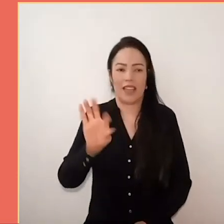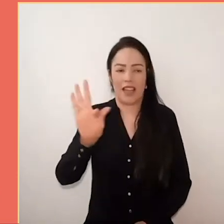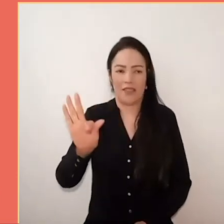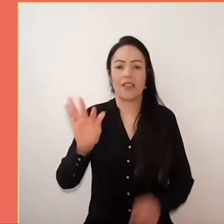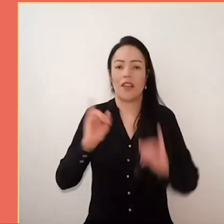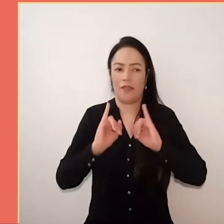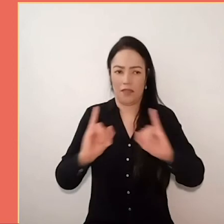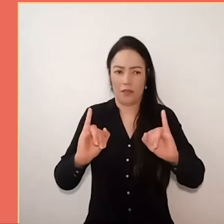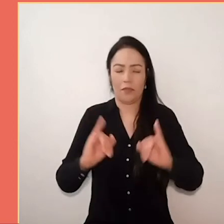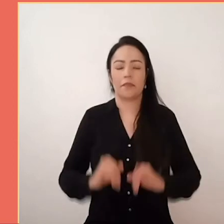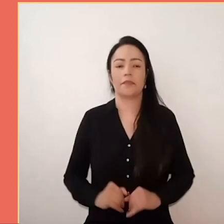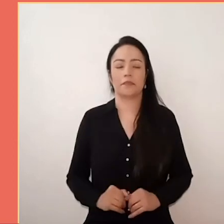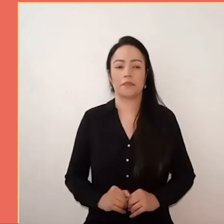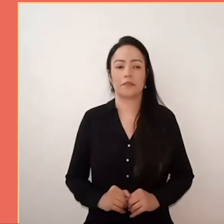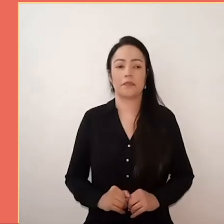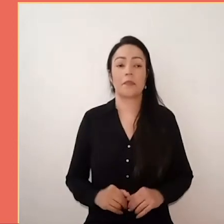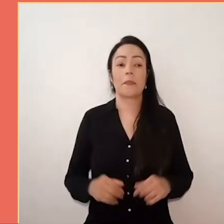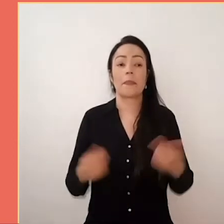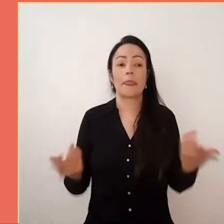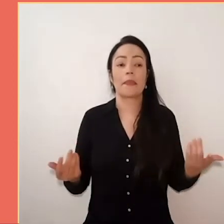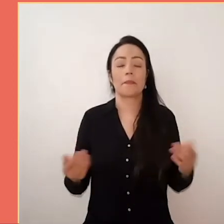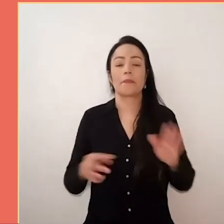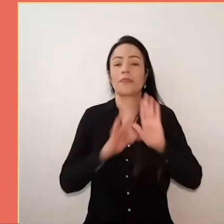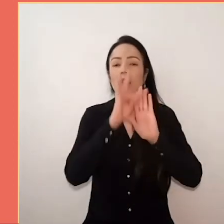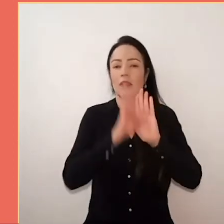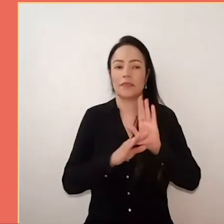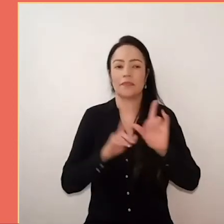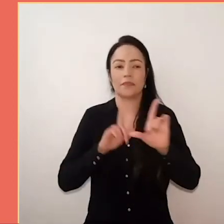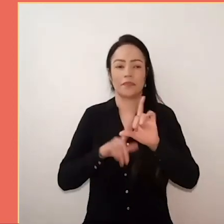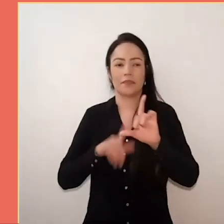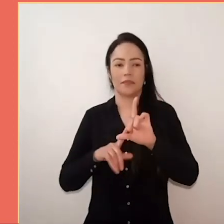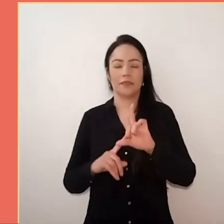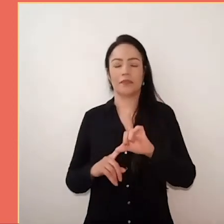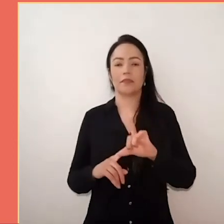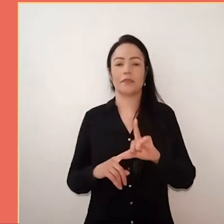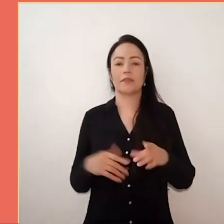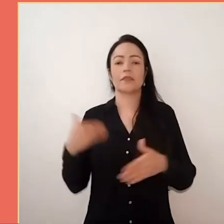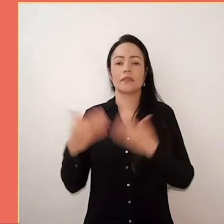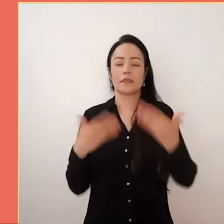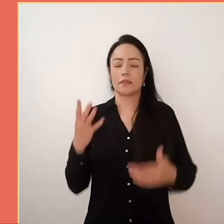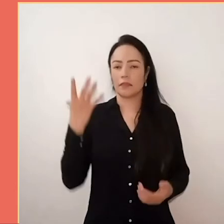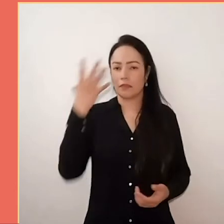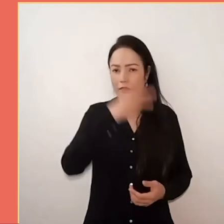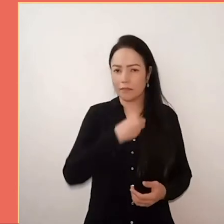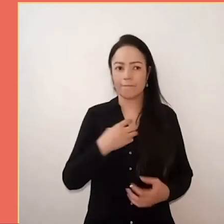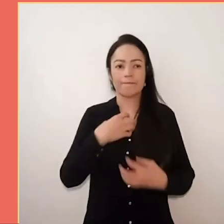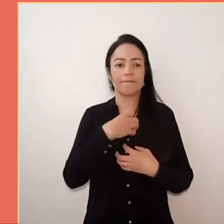Porque esse limite entre o texto literário e aquilo que ele traz de bonito de nos afetar que pode estar em outros textos,